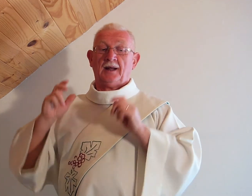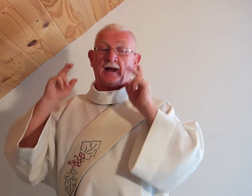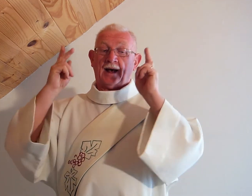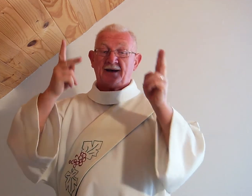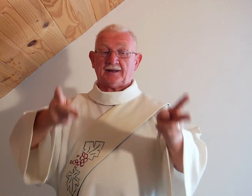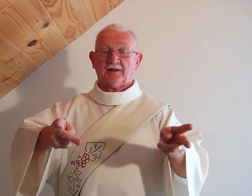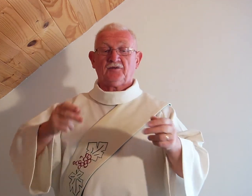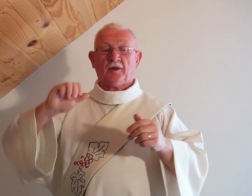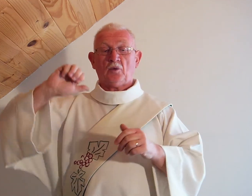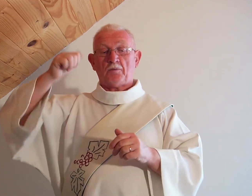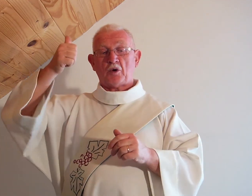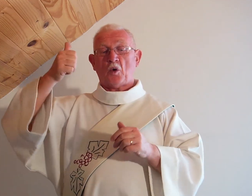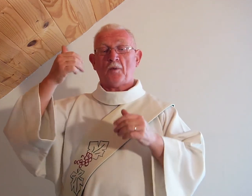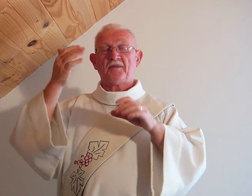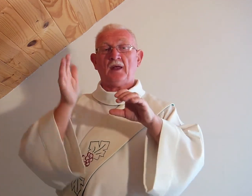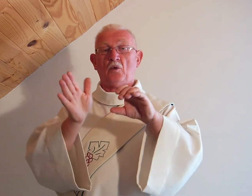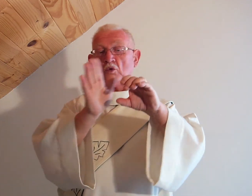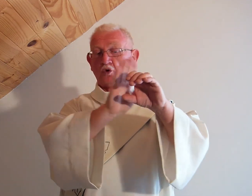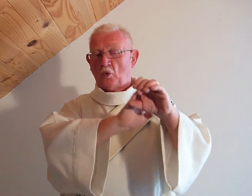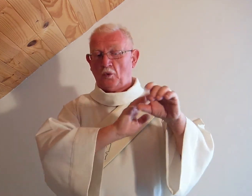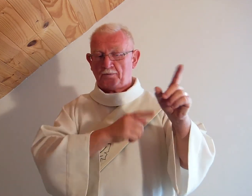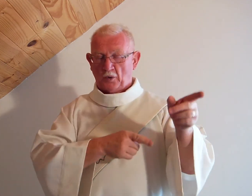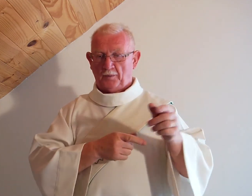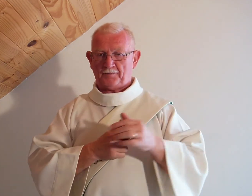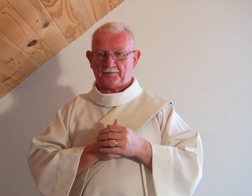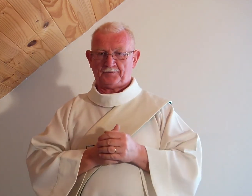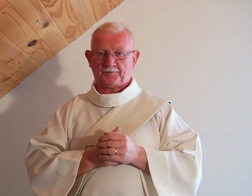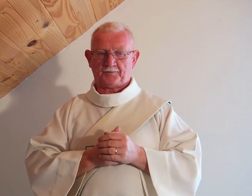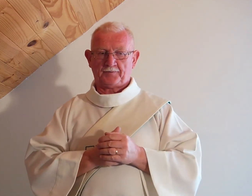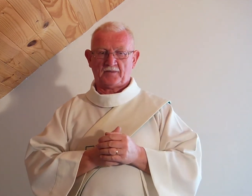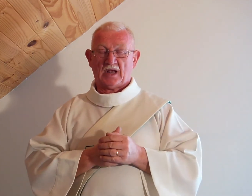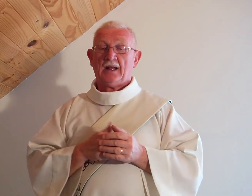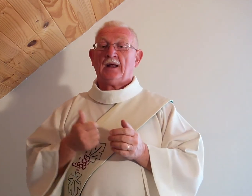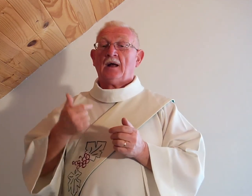et arriva le premier au tombeau.